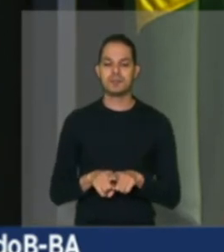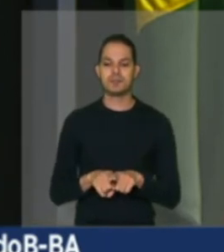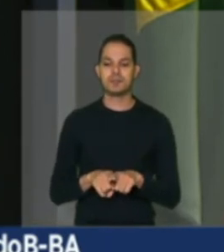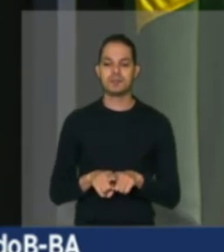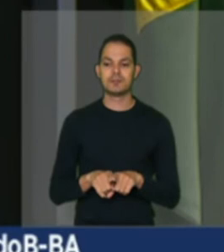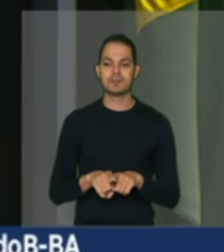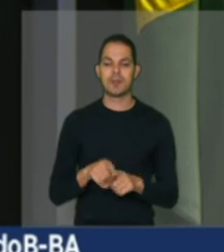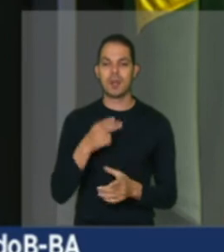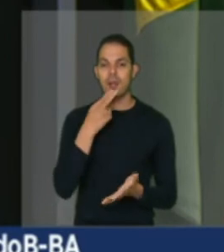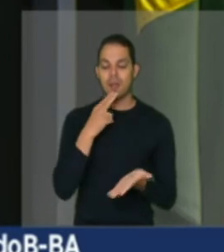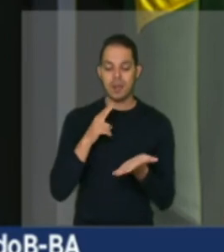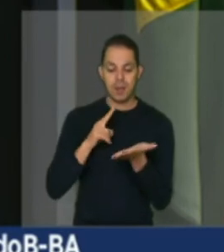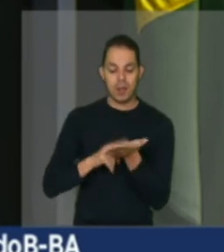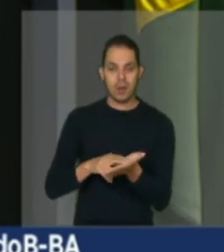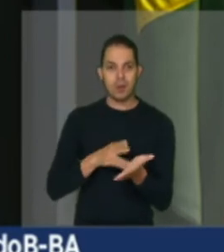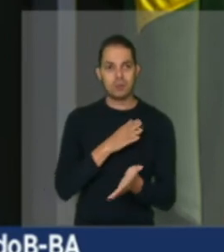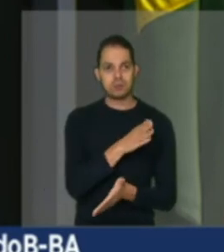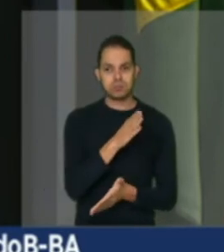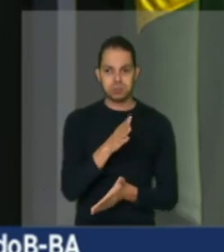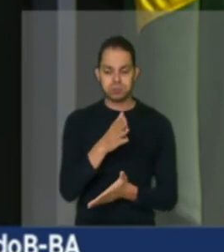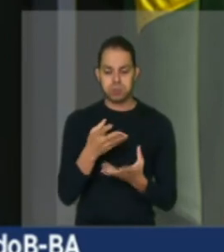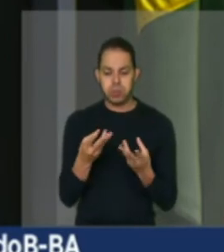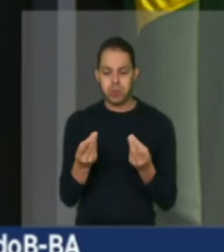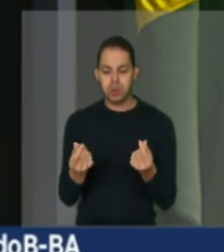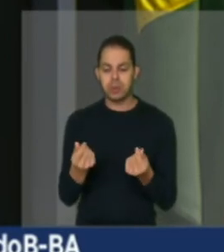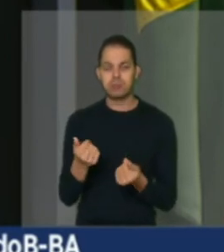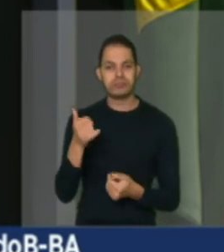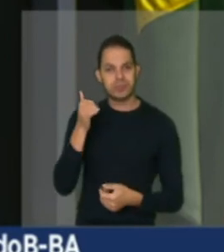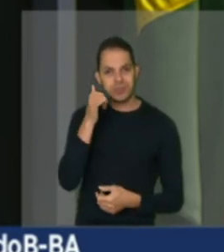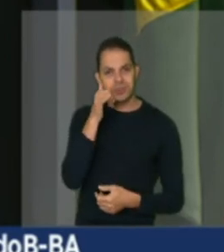DESEMPREGO E EVITANDO QUE O CORREIO CONTINUE PRESTANDO ESSE SERVIÇO DE QUALIDADE QUE